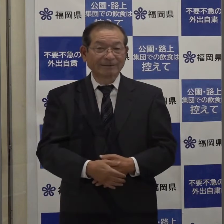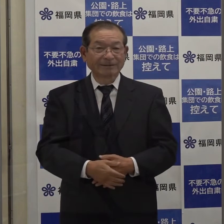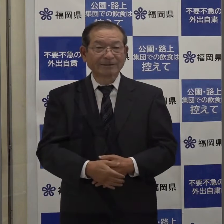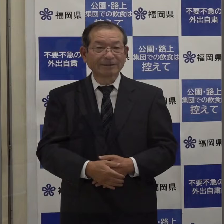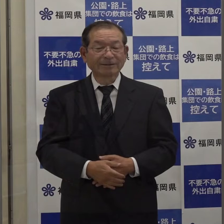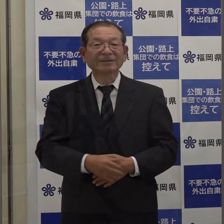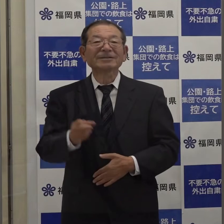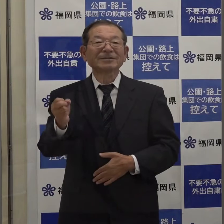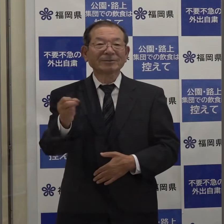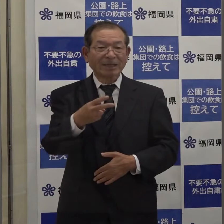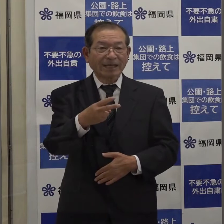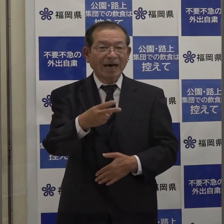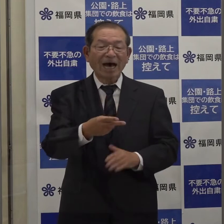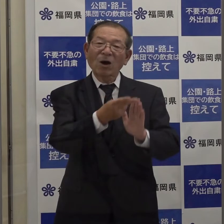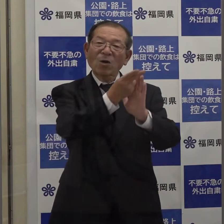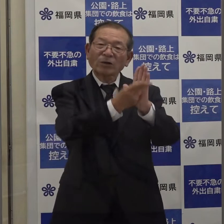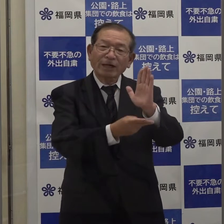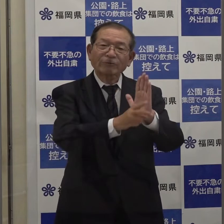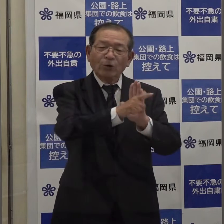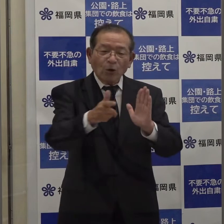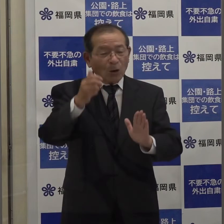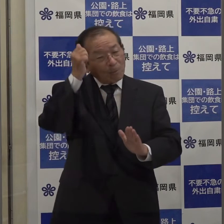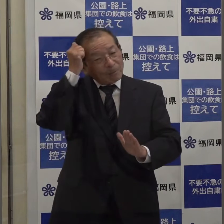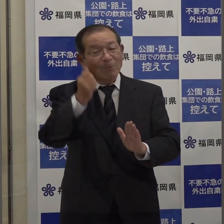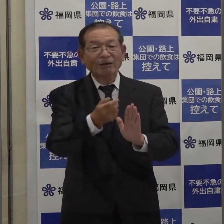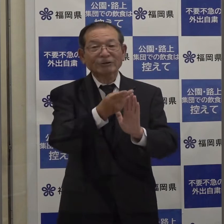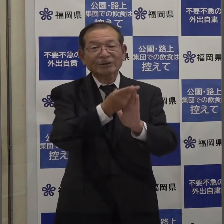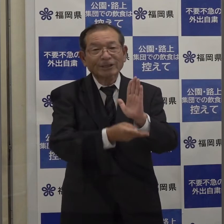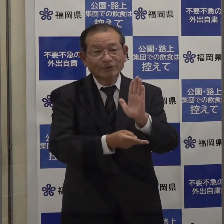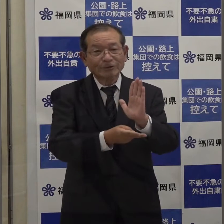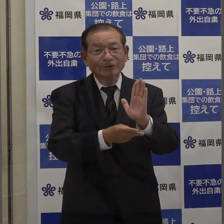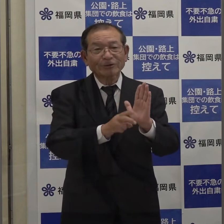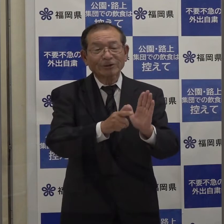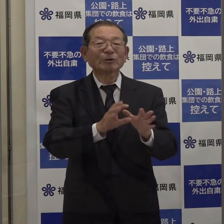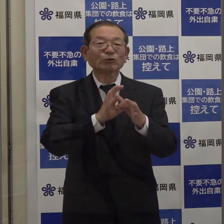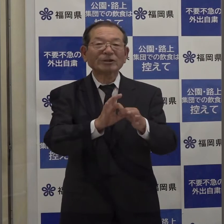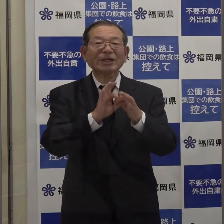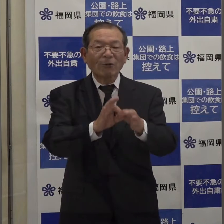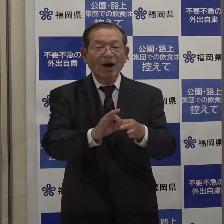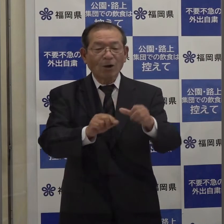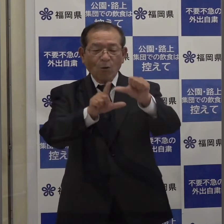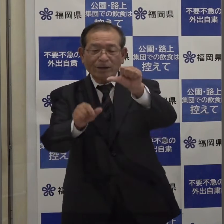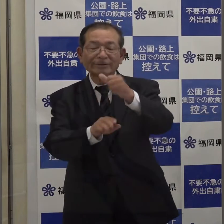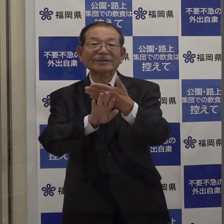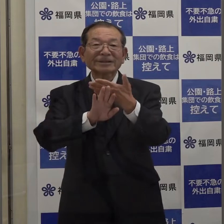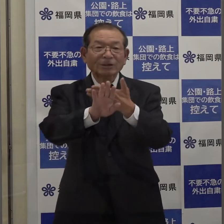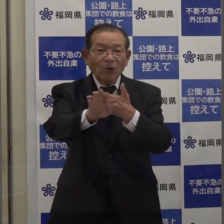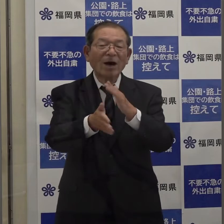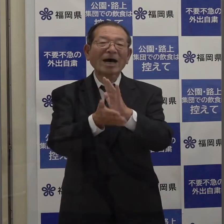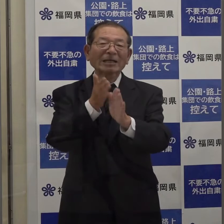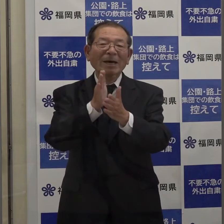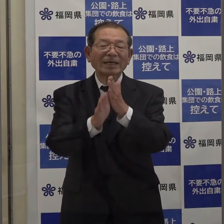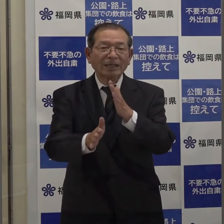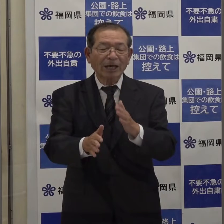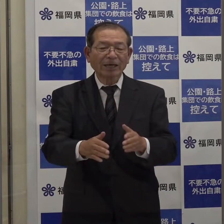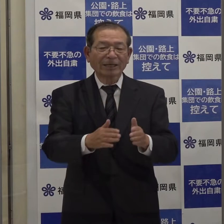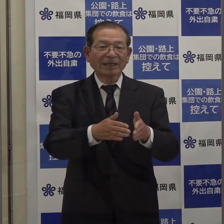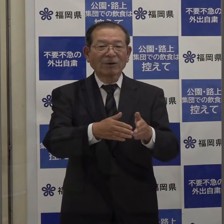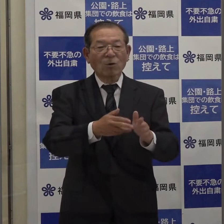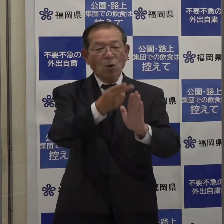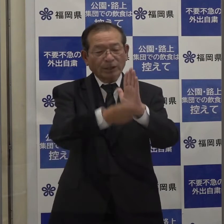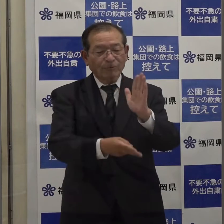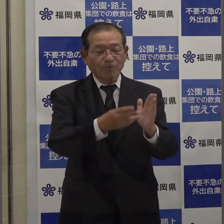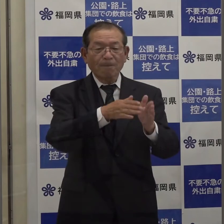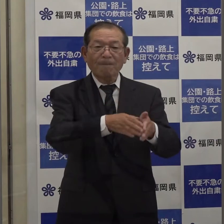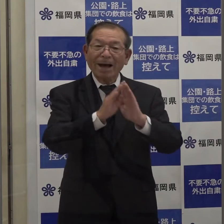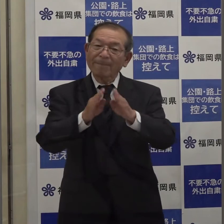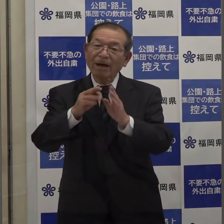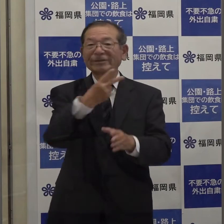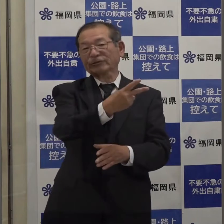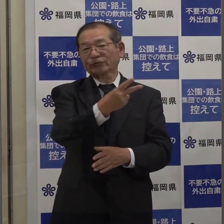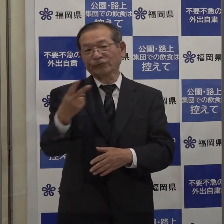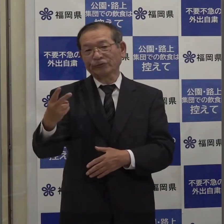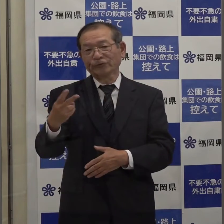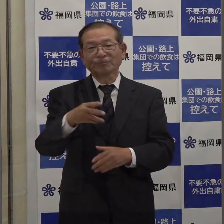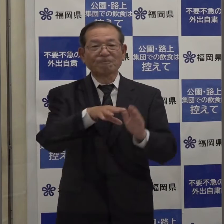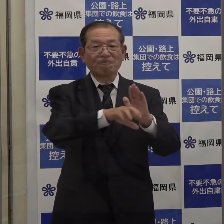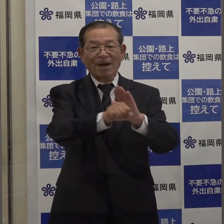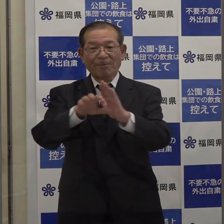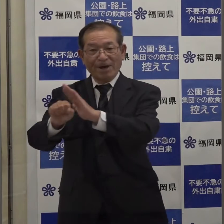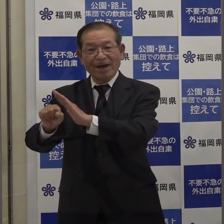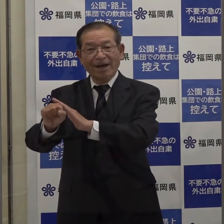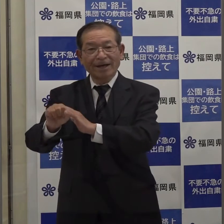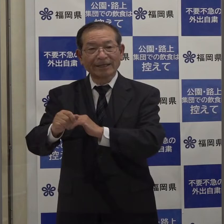また ホテル等の宿泊療養施設については ５月以降 新たに２施設を開設し 現在１,７３４室を確保しています